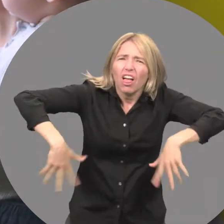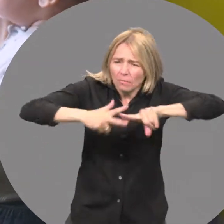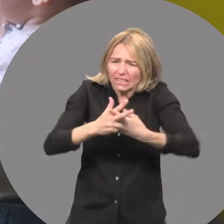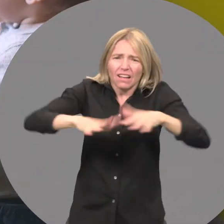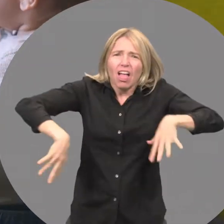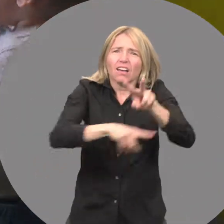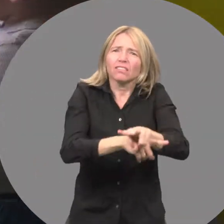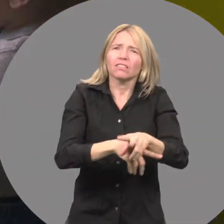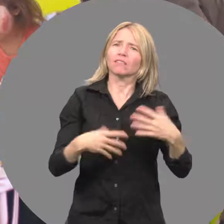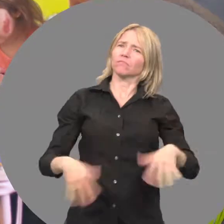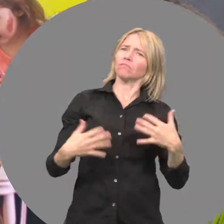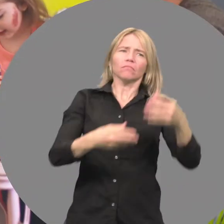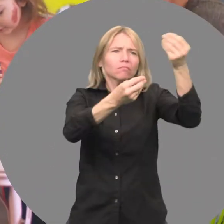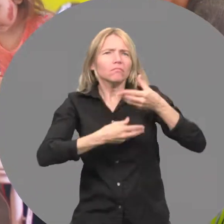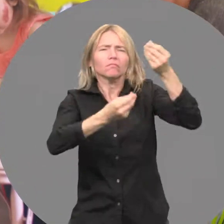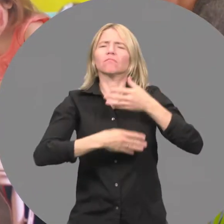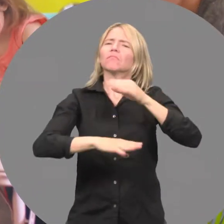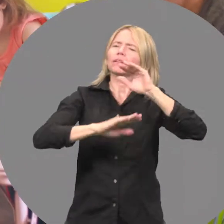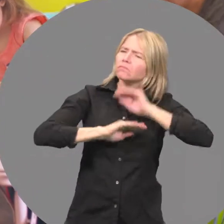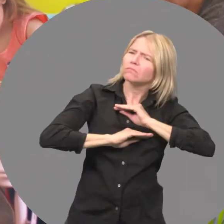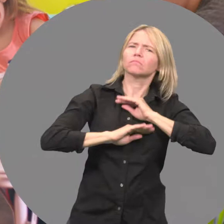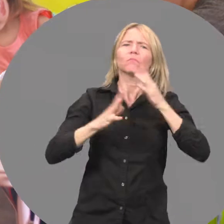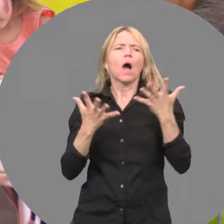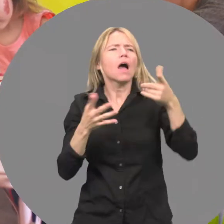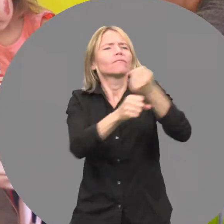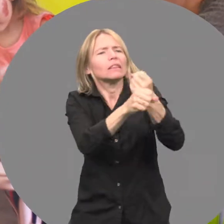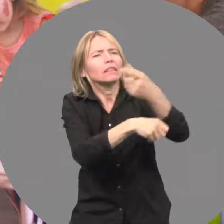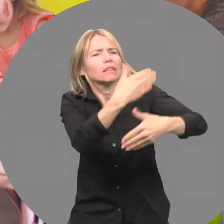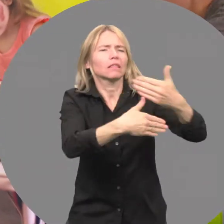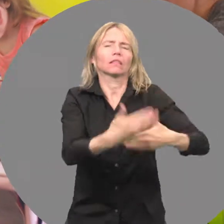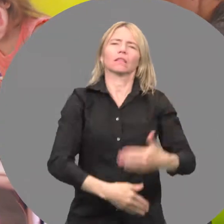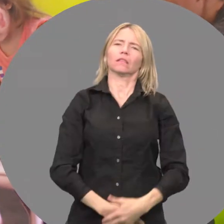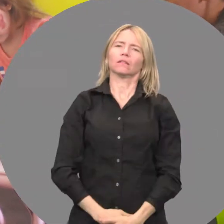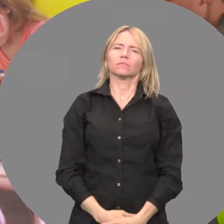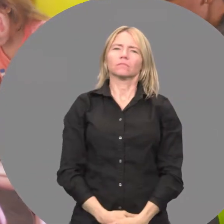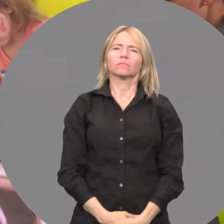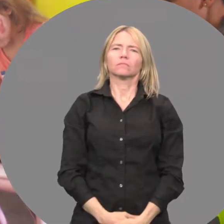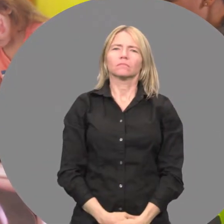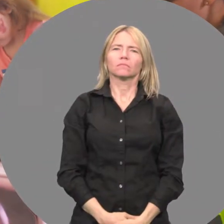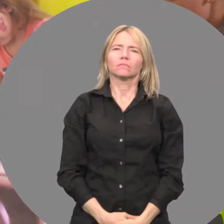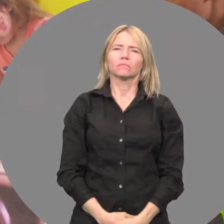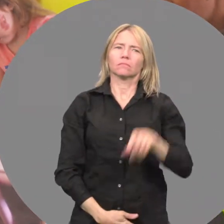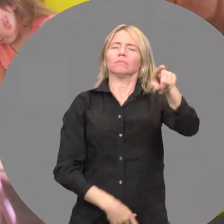et Levi ne fréquente même pas encore la garderie. Elle nous rassure et nous informe de ce qu'elle fait.